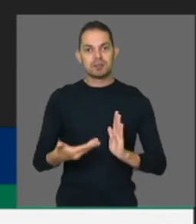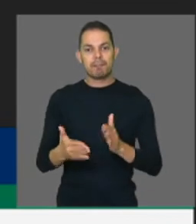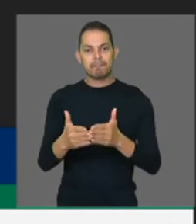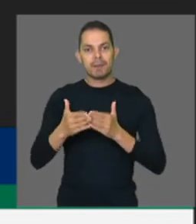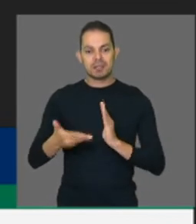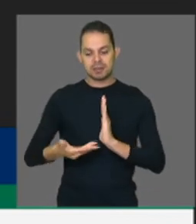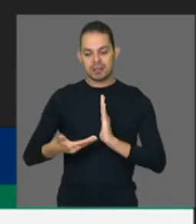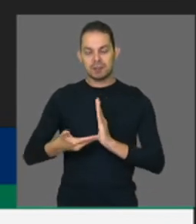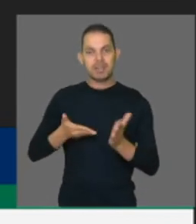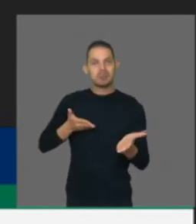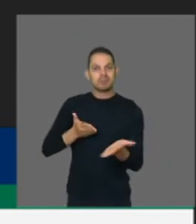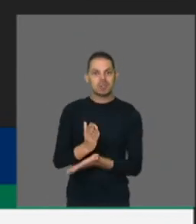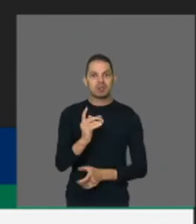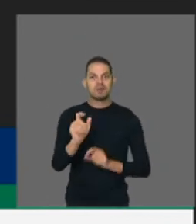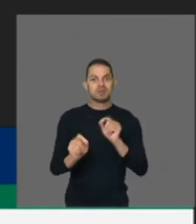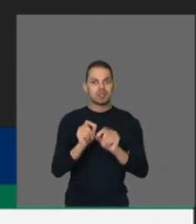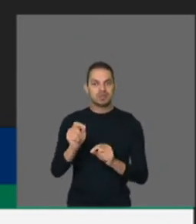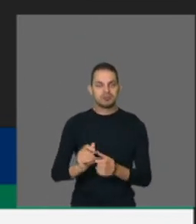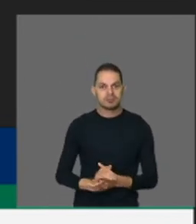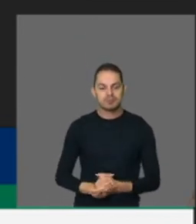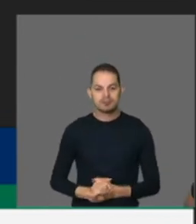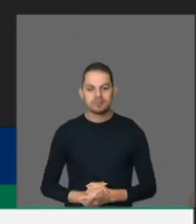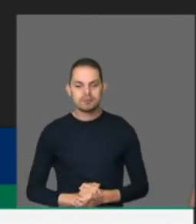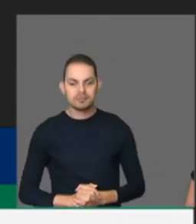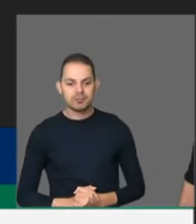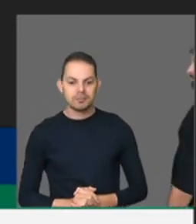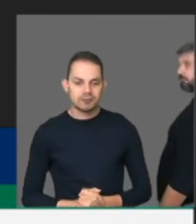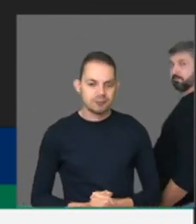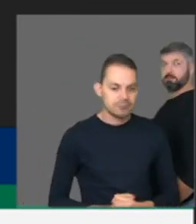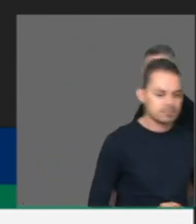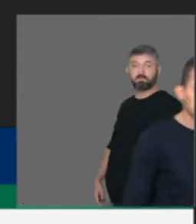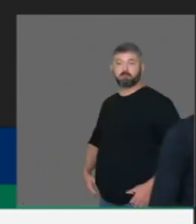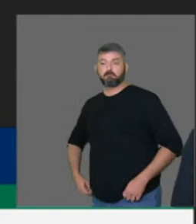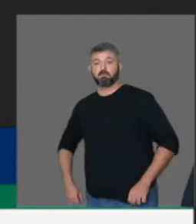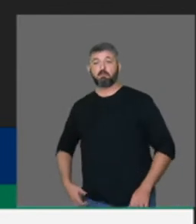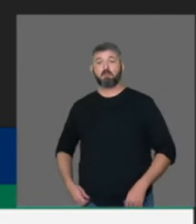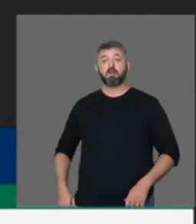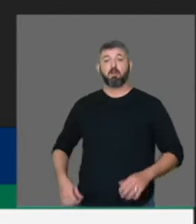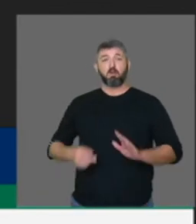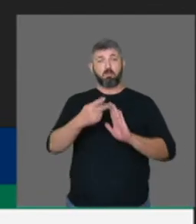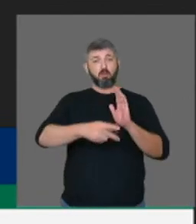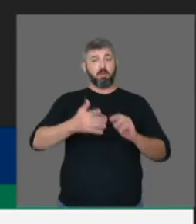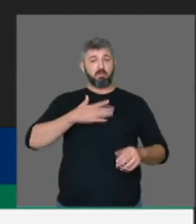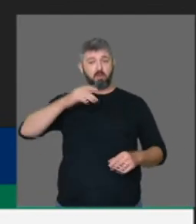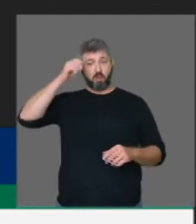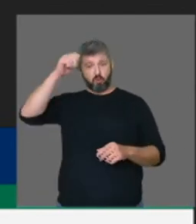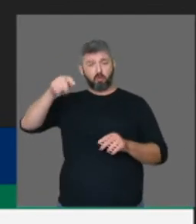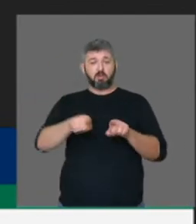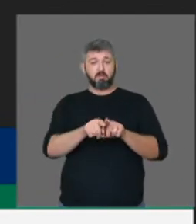SAÚDE É PRA QUE A CÂMARA DOS DEPUTADOS APROVE OS PROJETOS QUE ESTÃO EM ANDAMENTO, INCLUSIVE PROJETOS DE MINHA AUTORIA E DE OUTROS DEPUTADOS QUE CLAMAM PELO